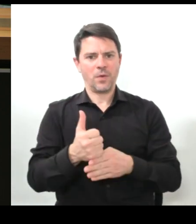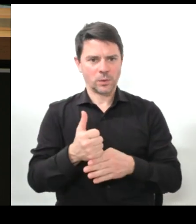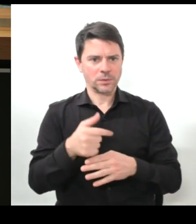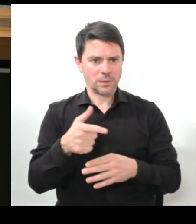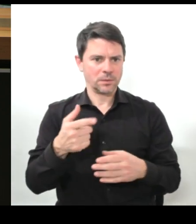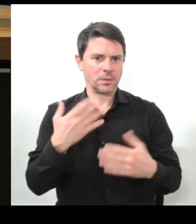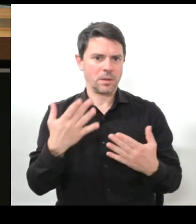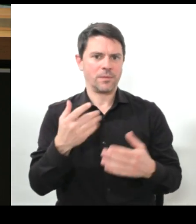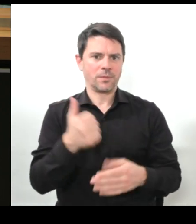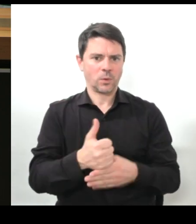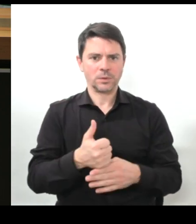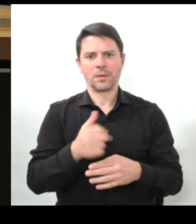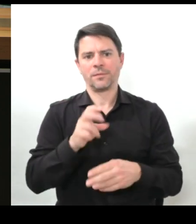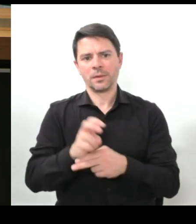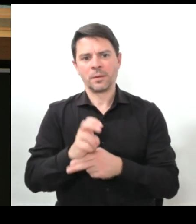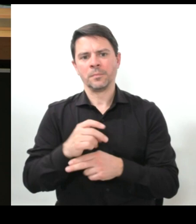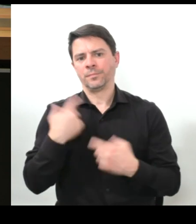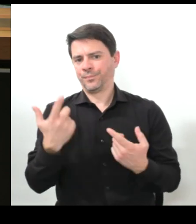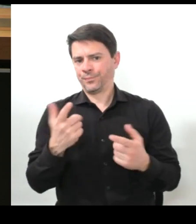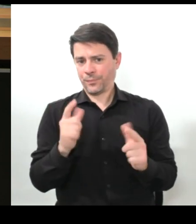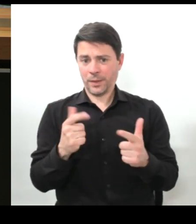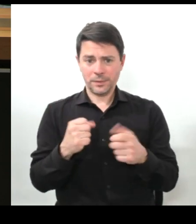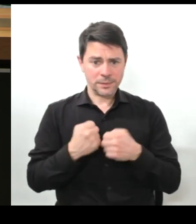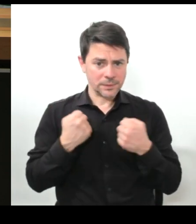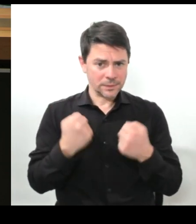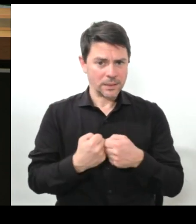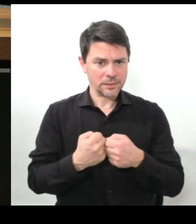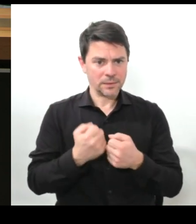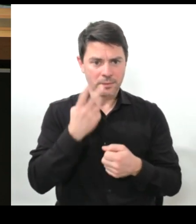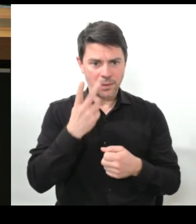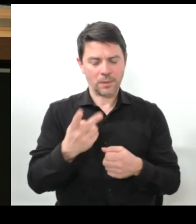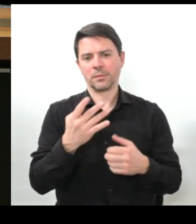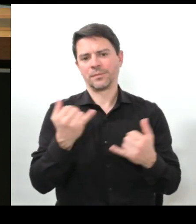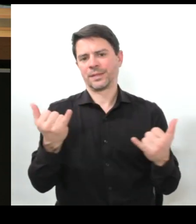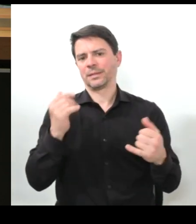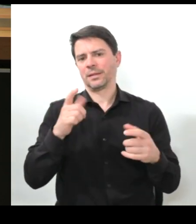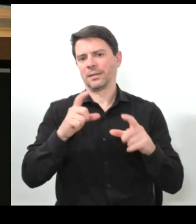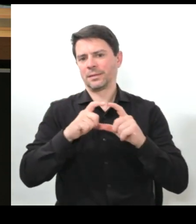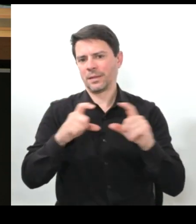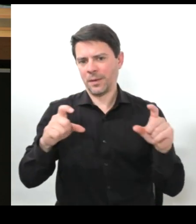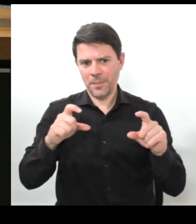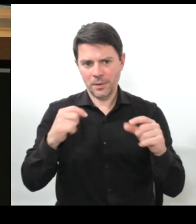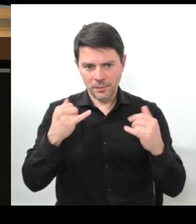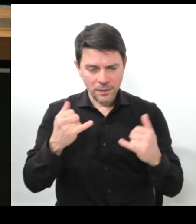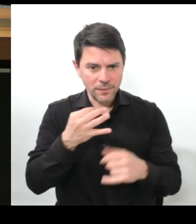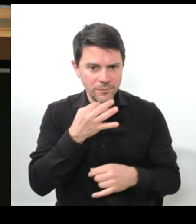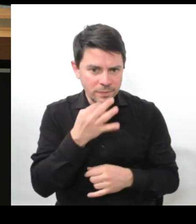des Beamtentums, etwas modifiziert aufgrund der Tatsache, dass es sich bei den BA-Mitglieder nicht